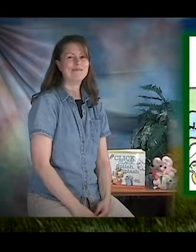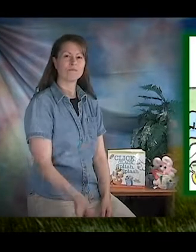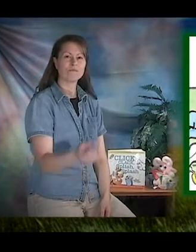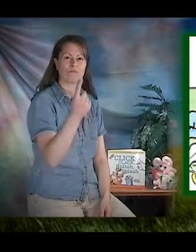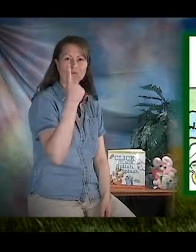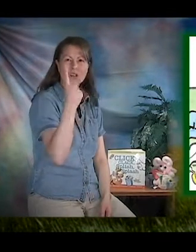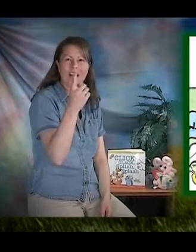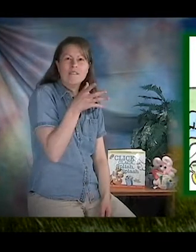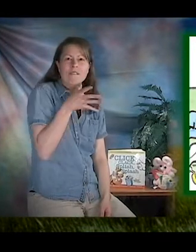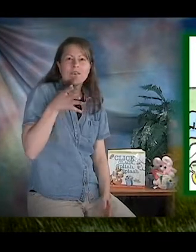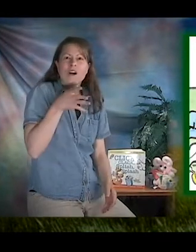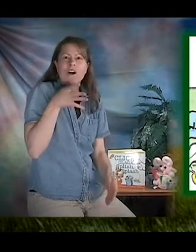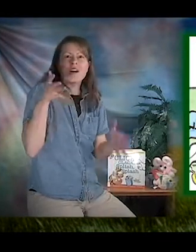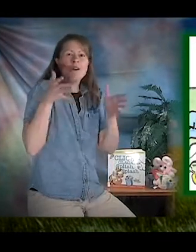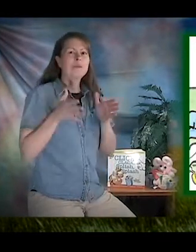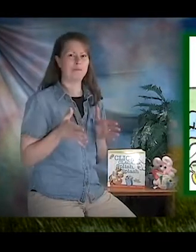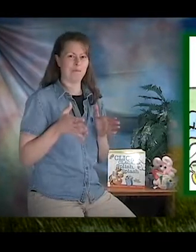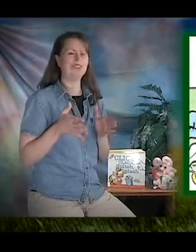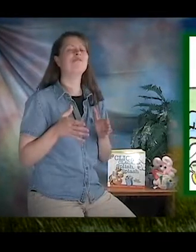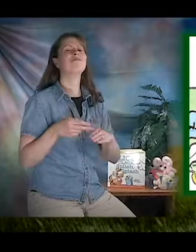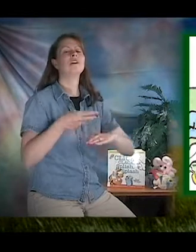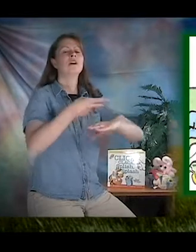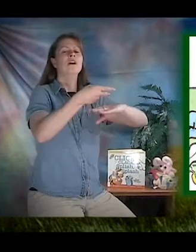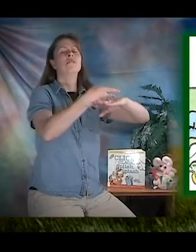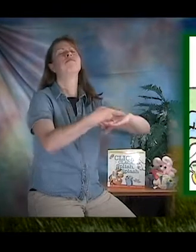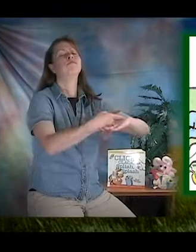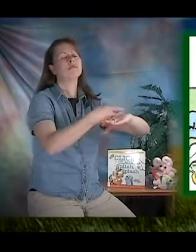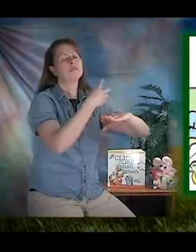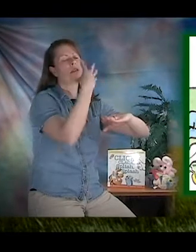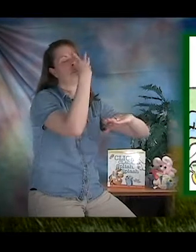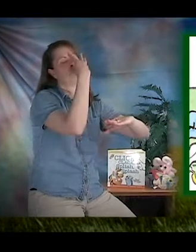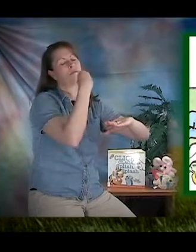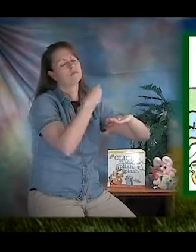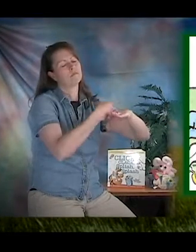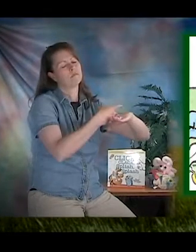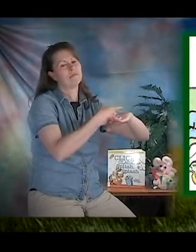Un granjero durmiendo.